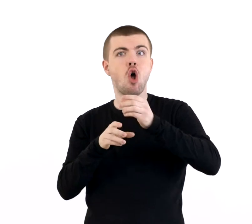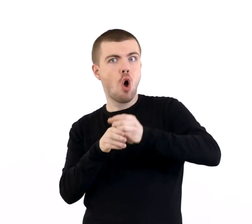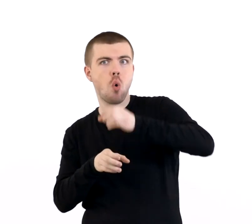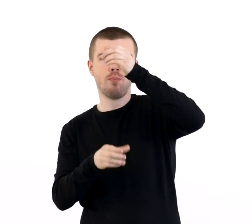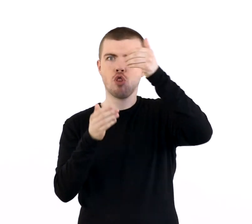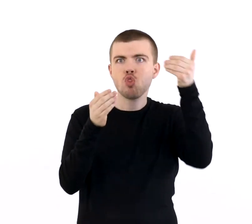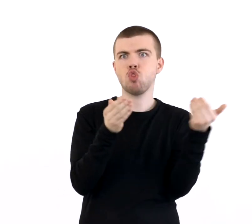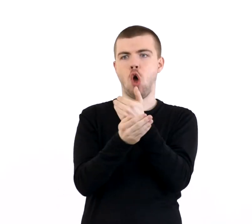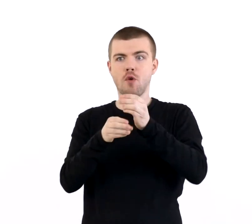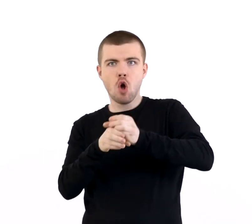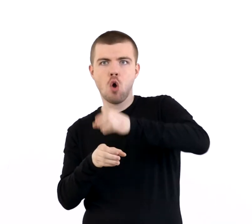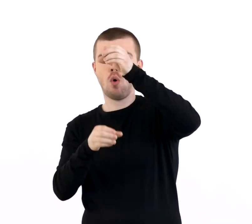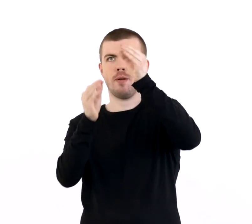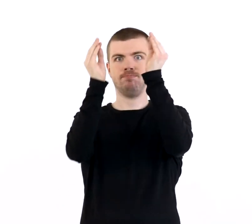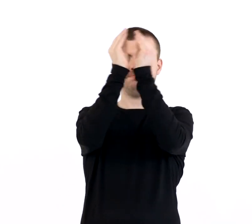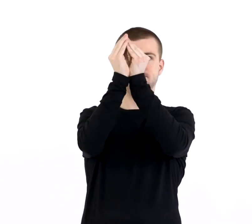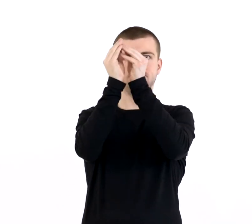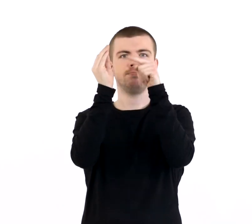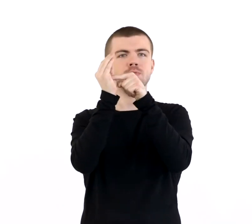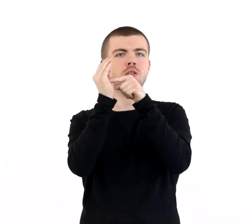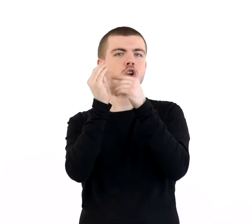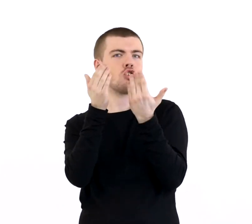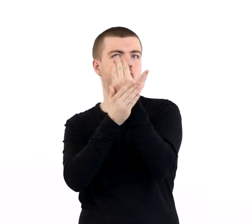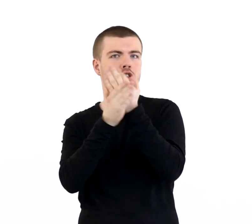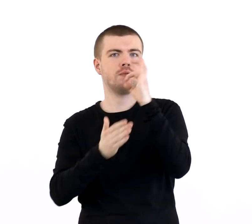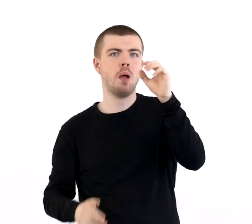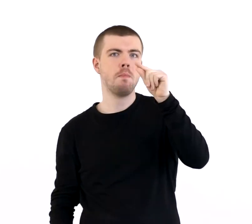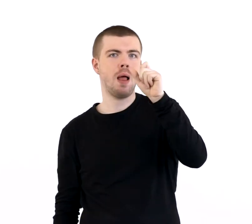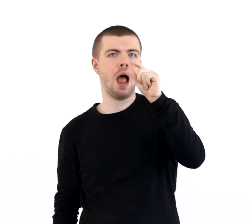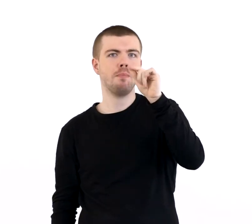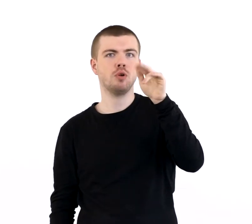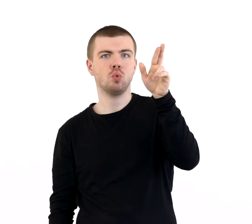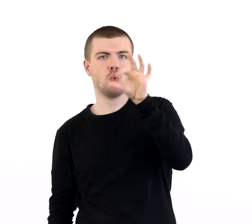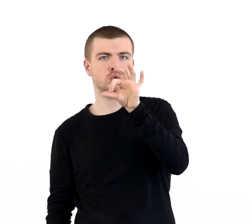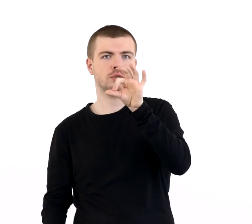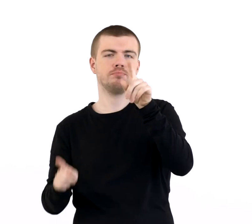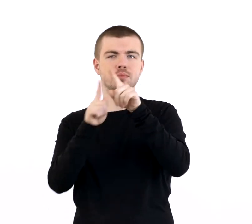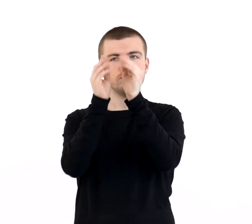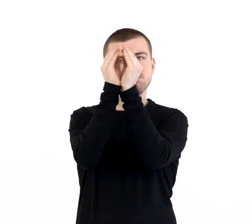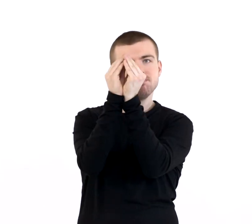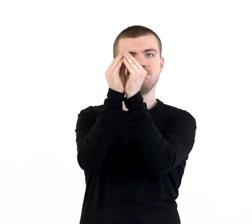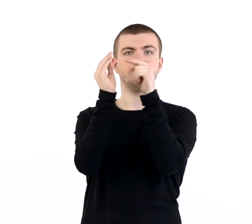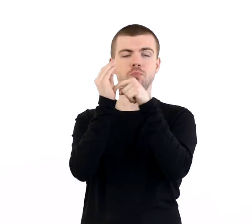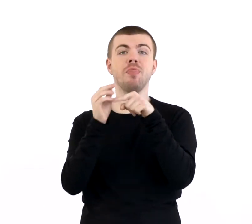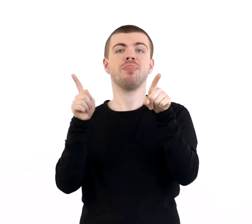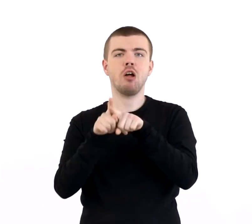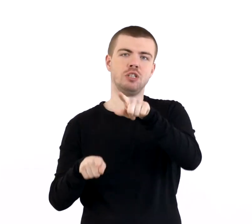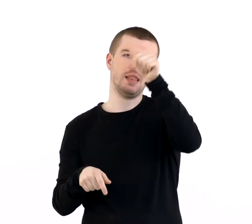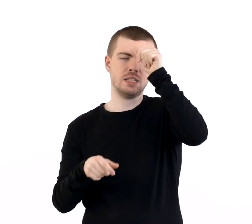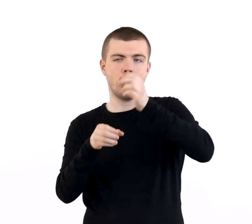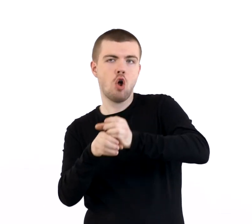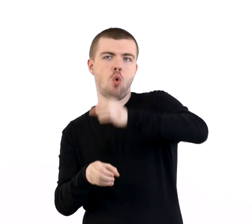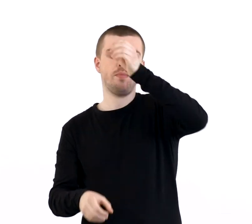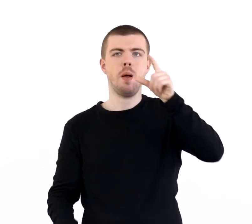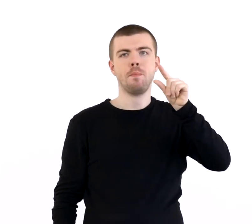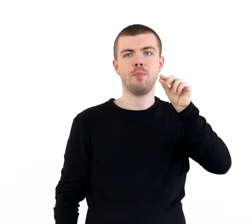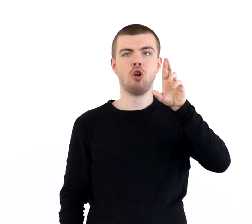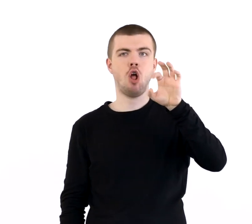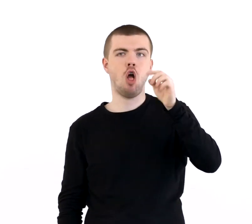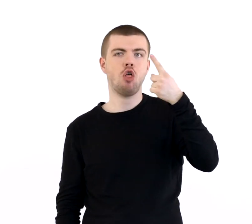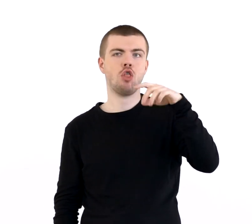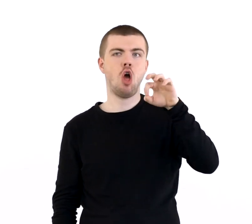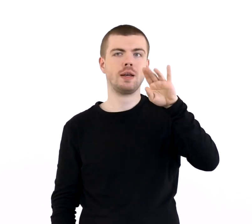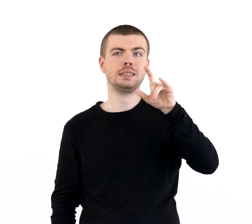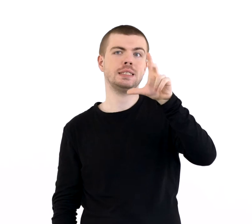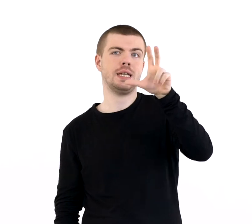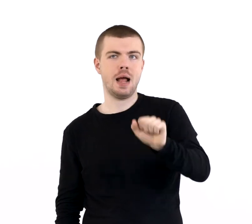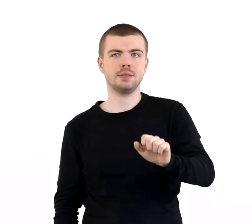o głowicach w kształcie pąków papirusa, a także tzw. kolumny prodoryckie.